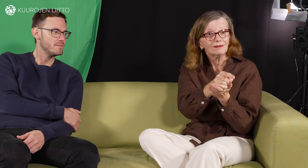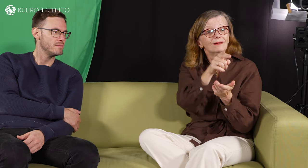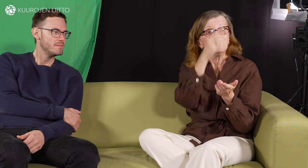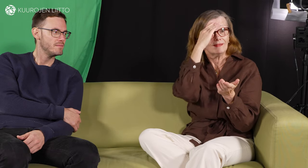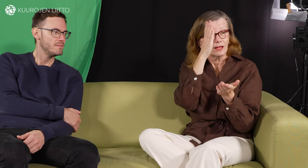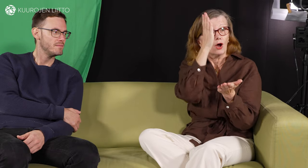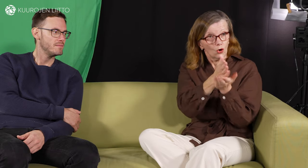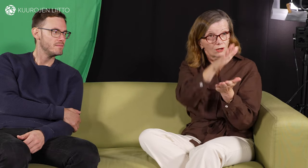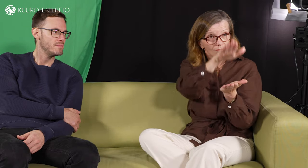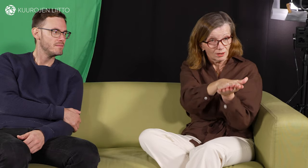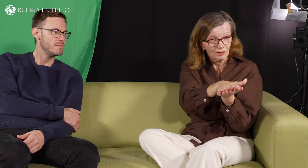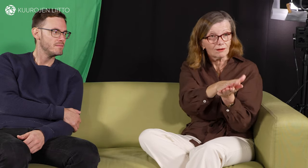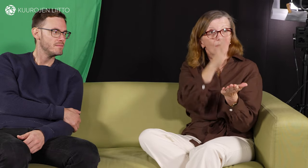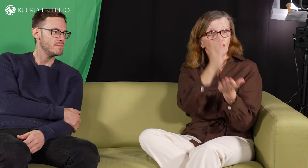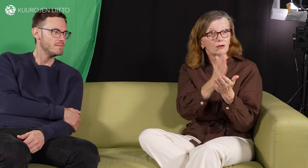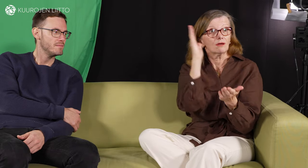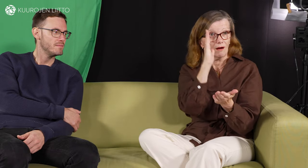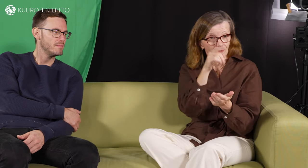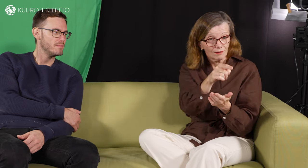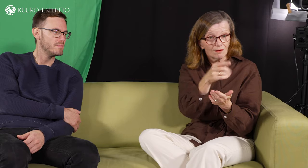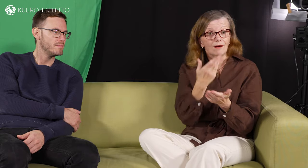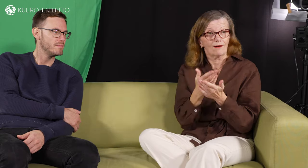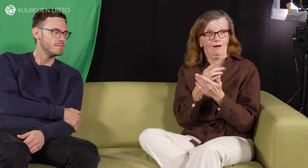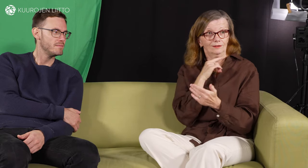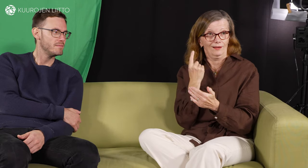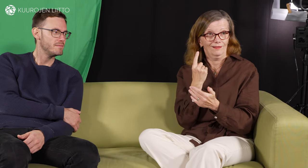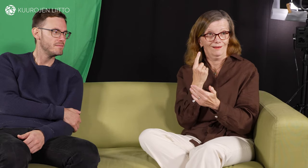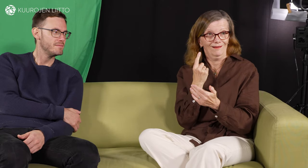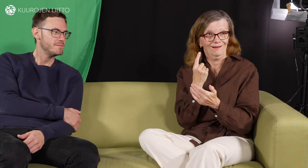ja että he ovat oikeassa paikassa oikeaan aikaan, ja että budjetti on riittävä.